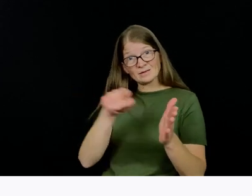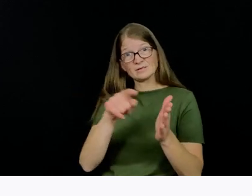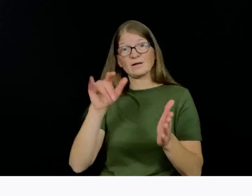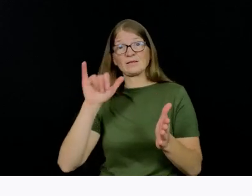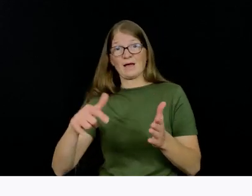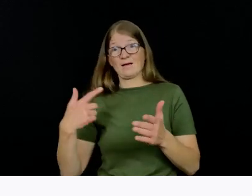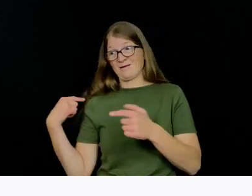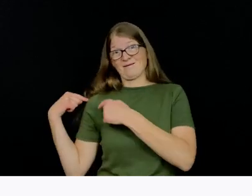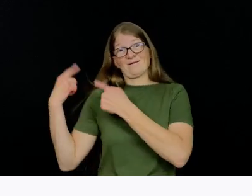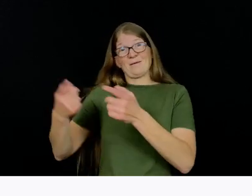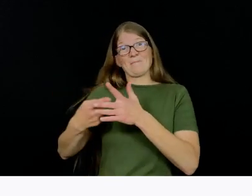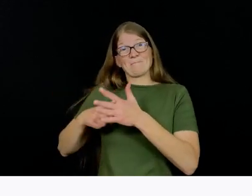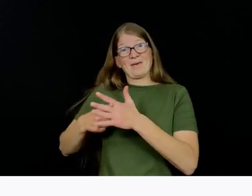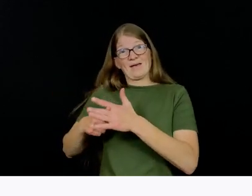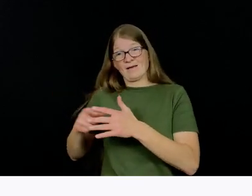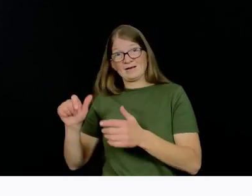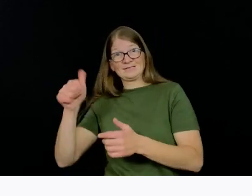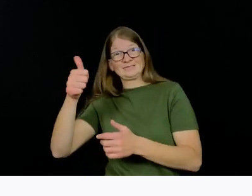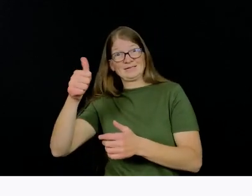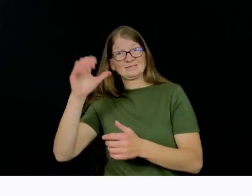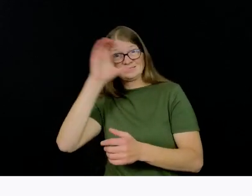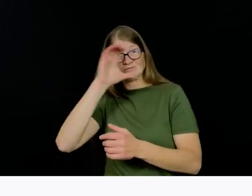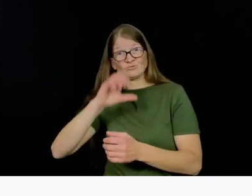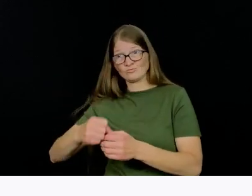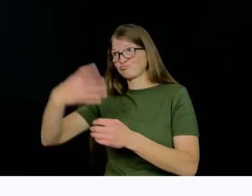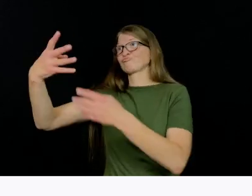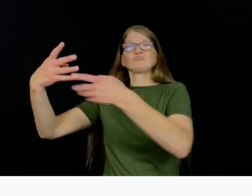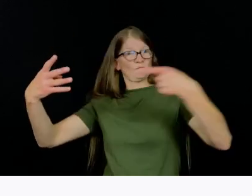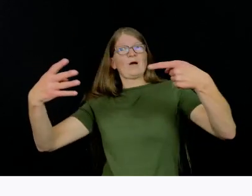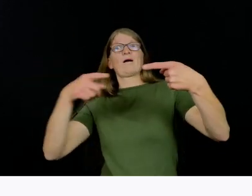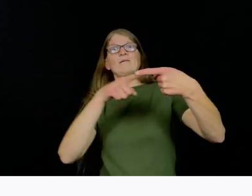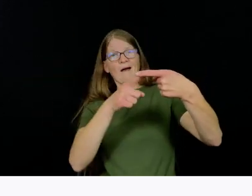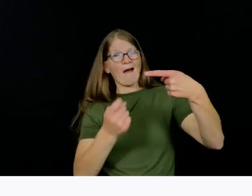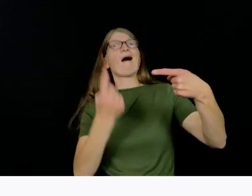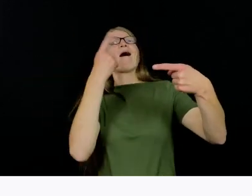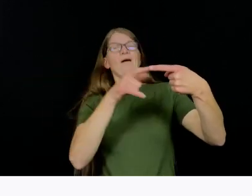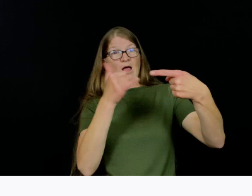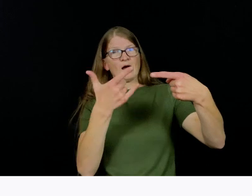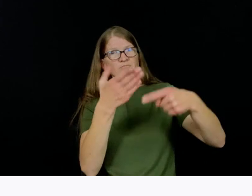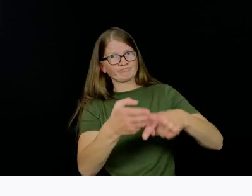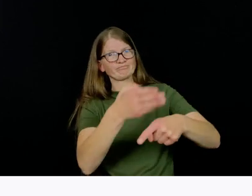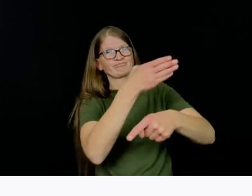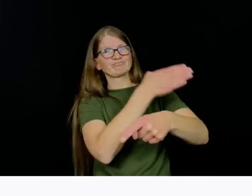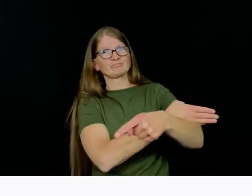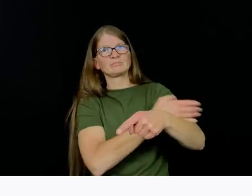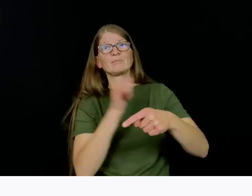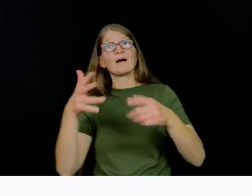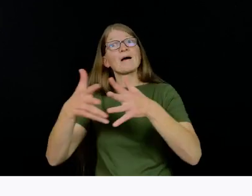ساعد نموذج BERT في تحسين عمليات البحث على نطاقٍ واسع حيث أثّر في 1 من كل 10 عمليات بحث باللغة الإنجليزية في الولايات المتحدة